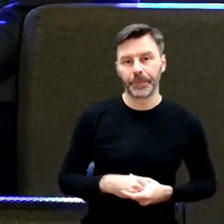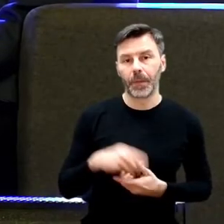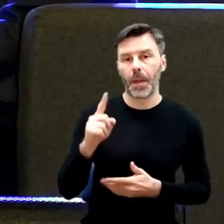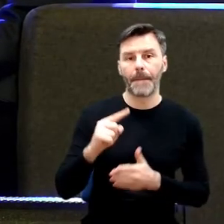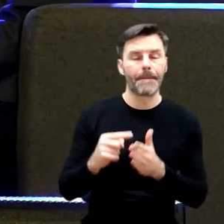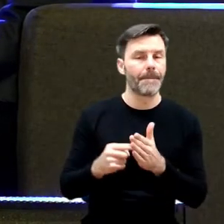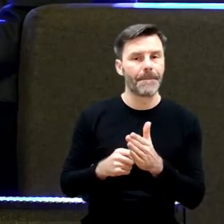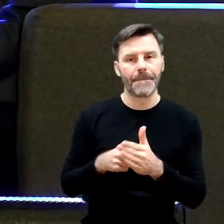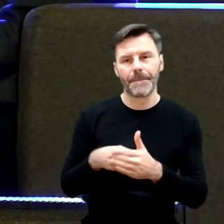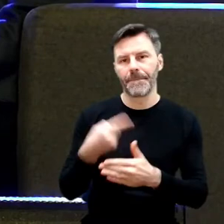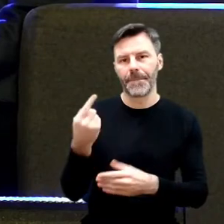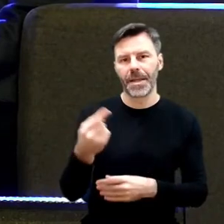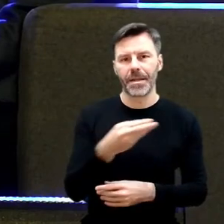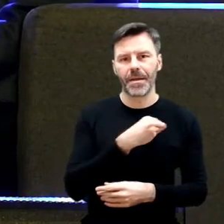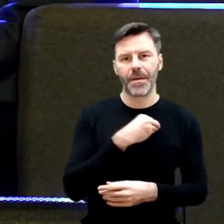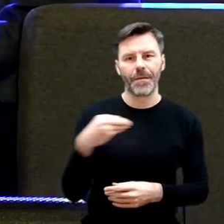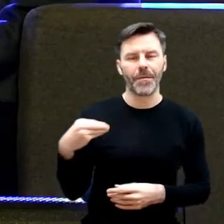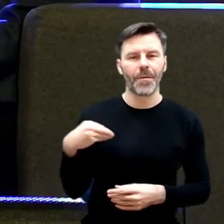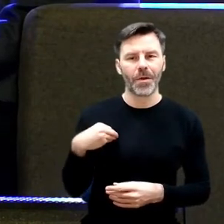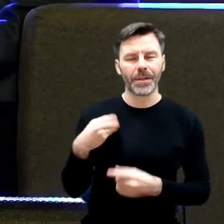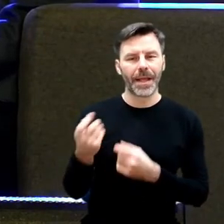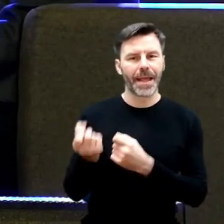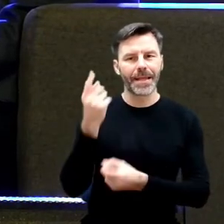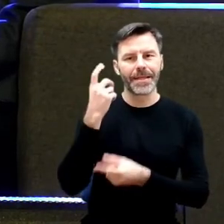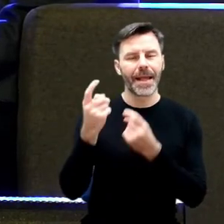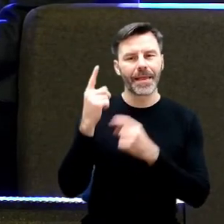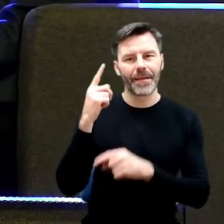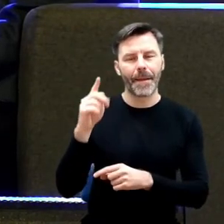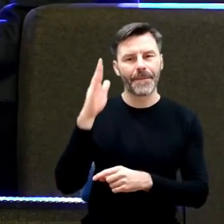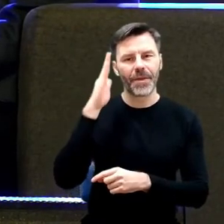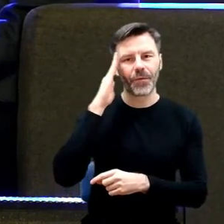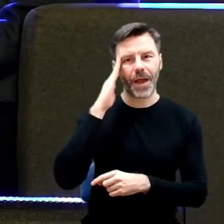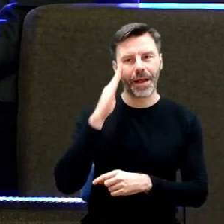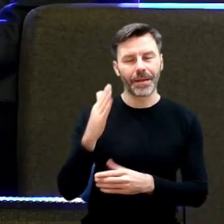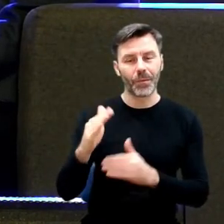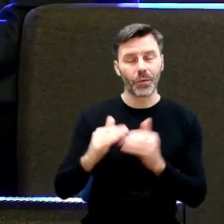społecznej inicjatywy mieszkaniowej, a wiemy też, że to jest wyjście naprzeciw